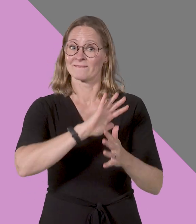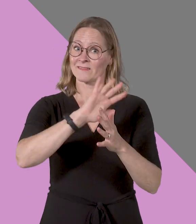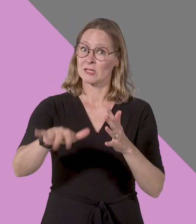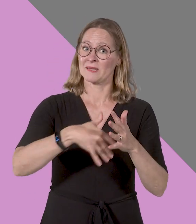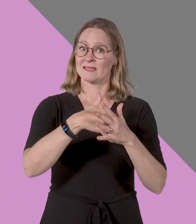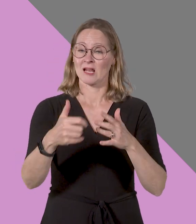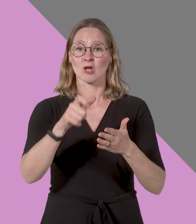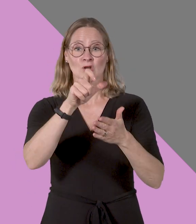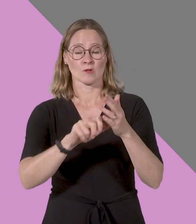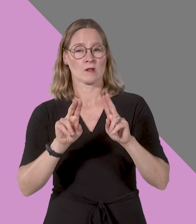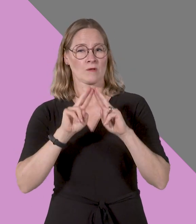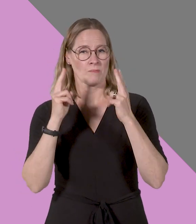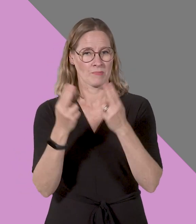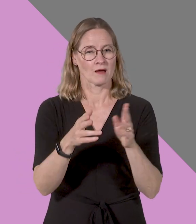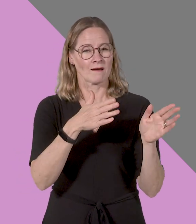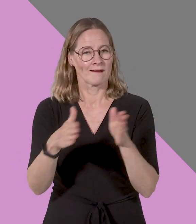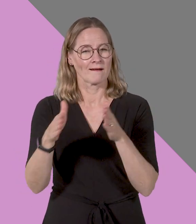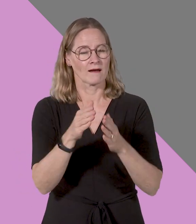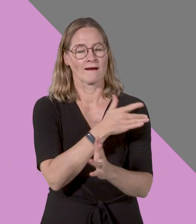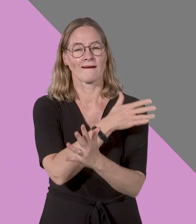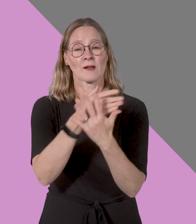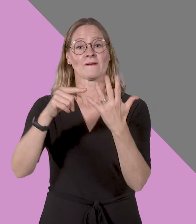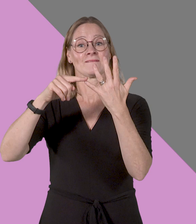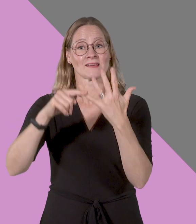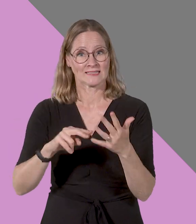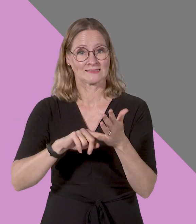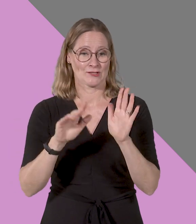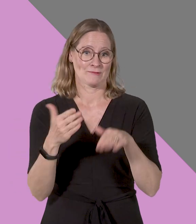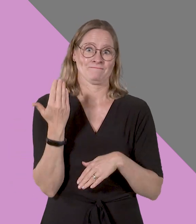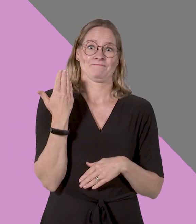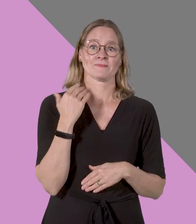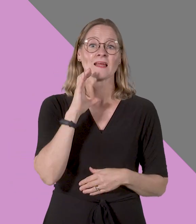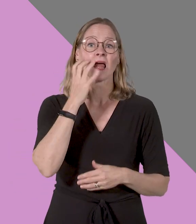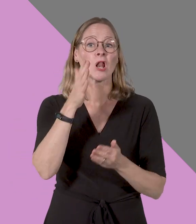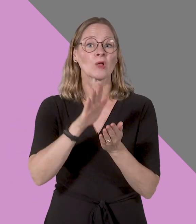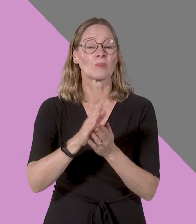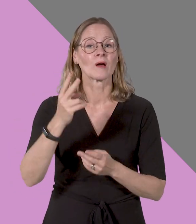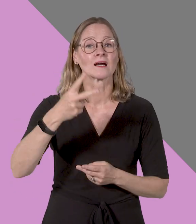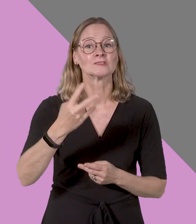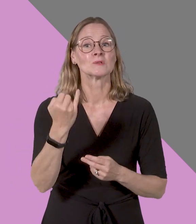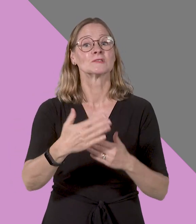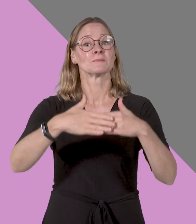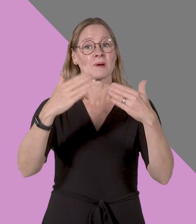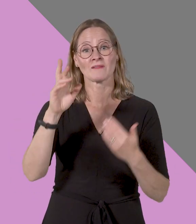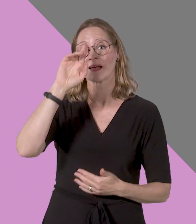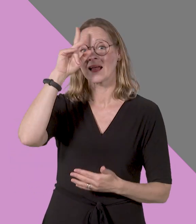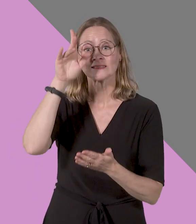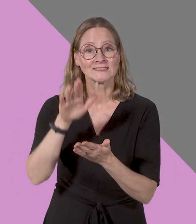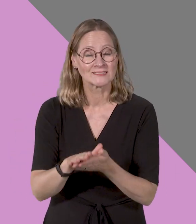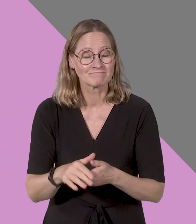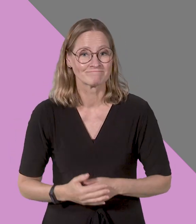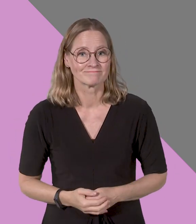Viittomakielinen Runoklubi järjestettiin viidennen kerran 26.8.2023 Helsingissä.